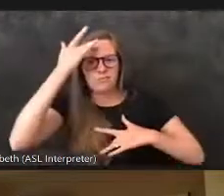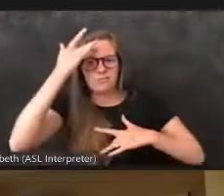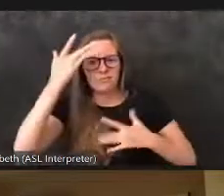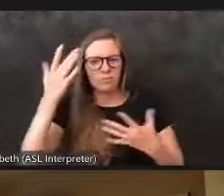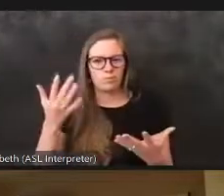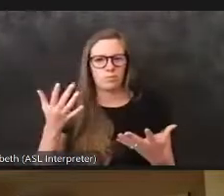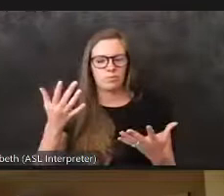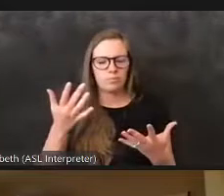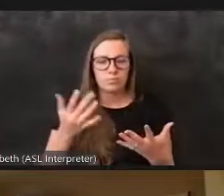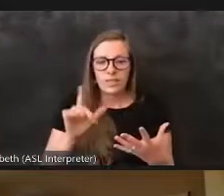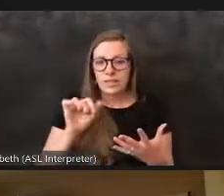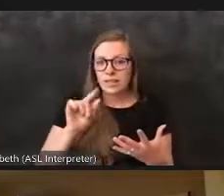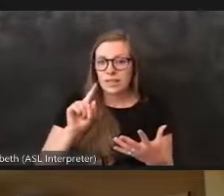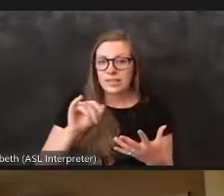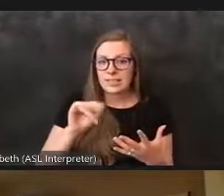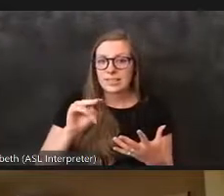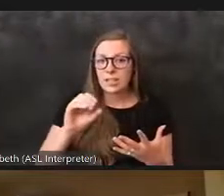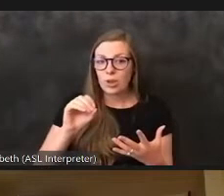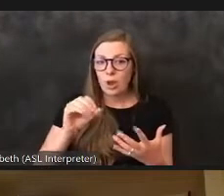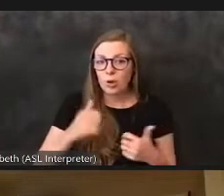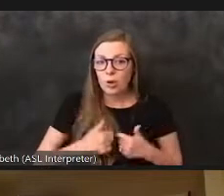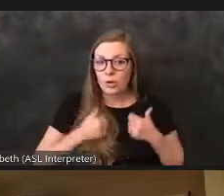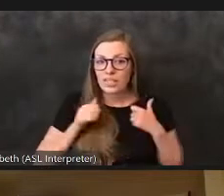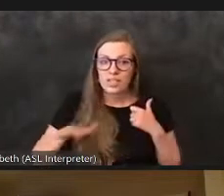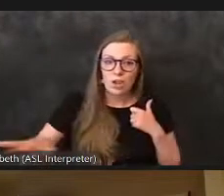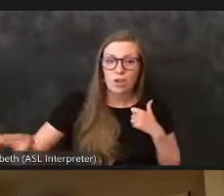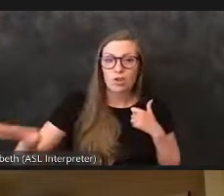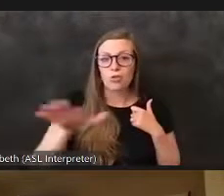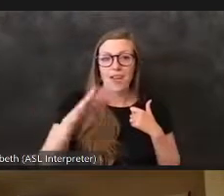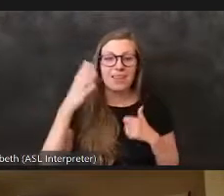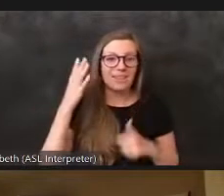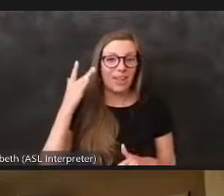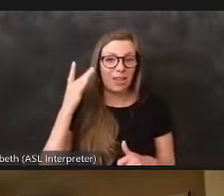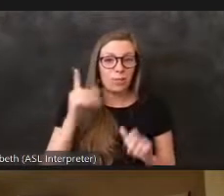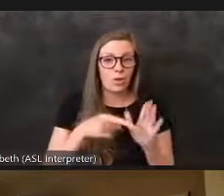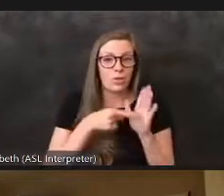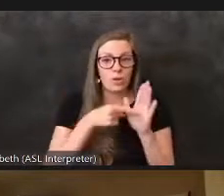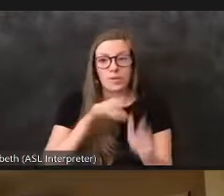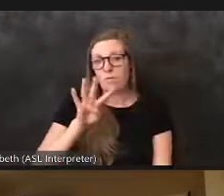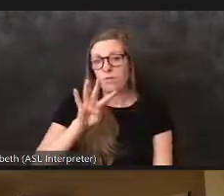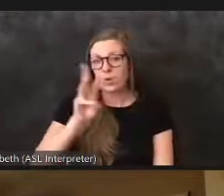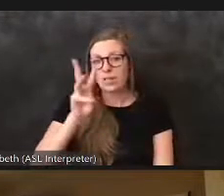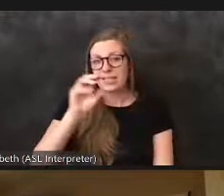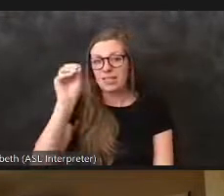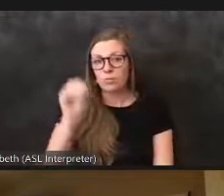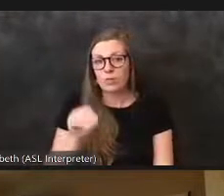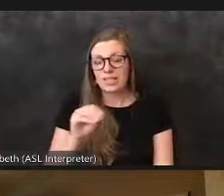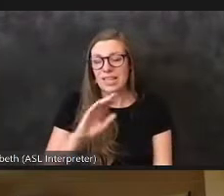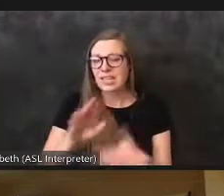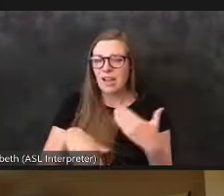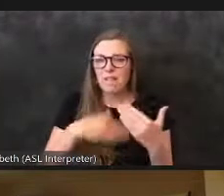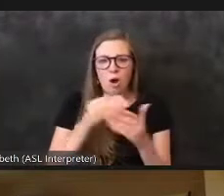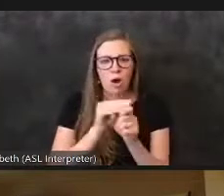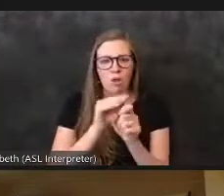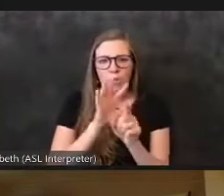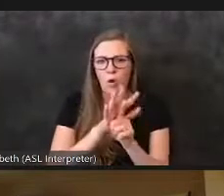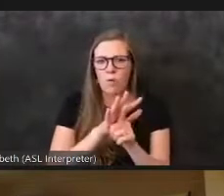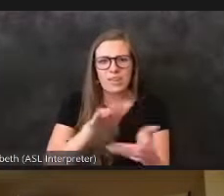Y lo reciente de latino no lasiguiente latina a través de la del Estado representa el 46 por ciento de todas las muertes de COVID.